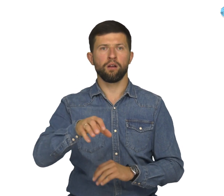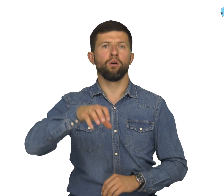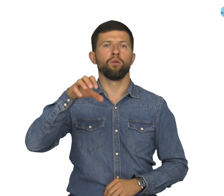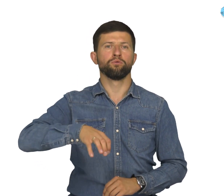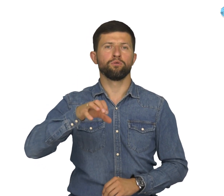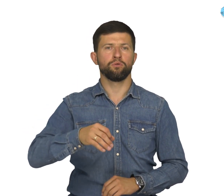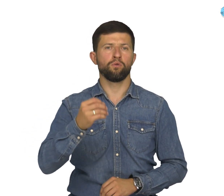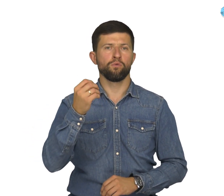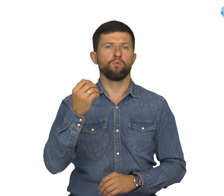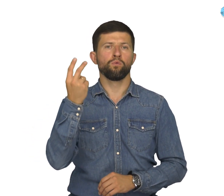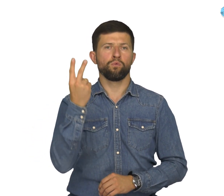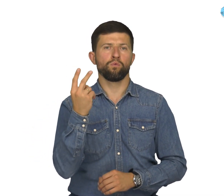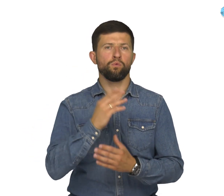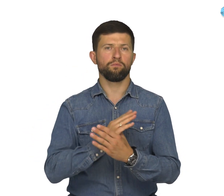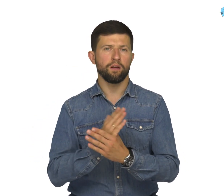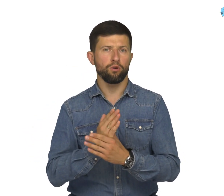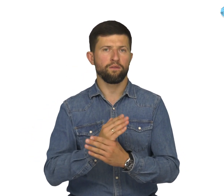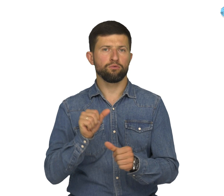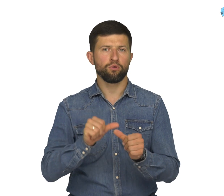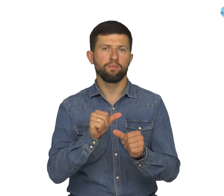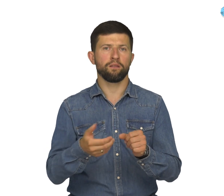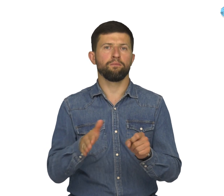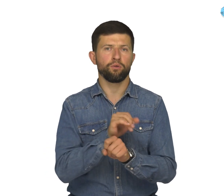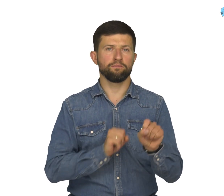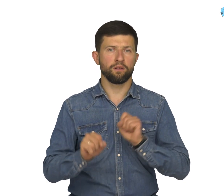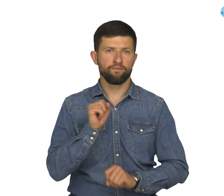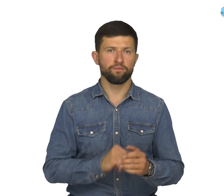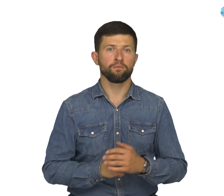legitymującej się orzeczeniem o umiarkowanym stopniu niepełnosprawności,